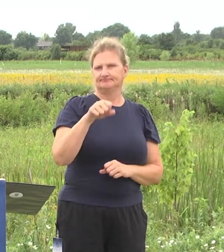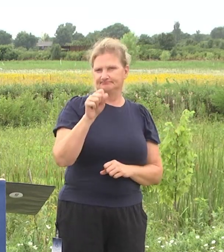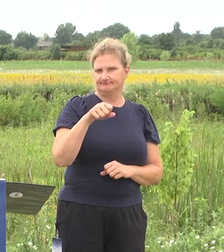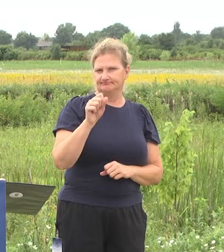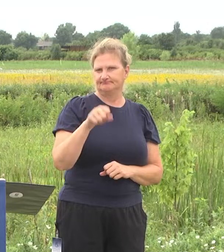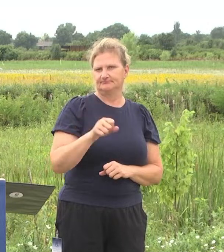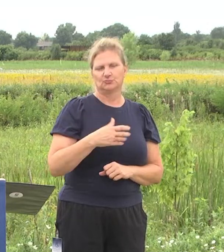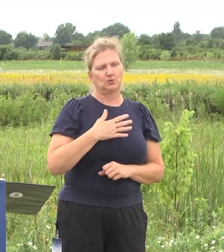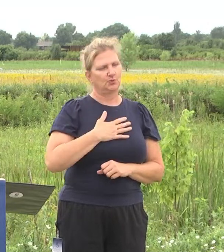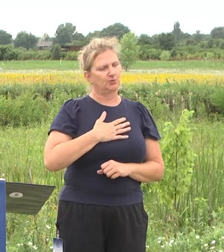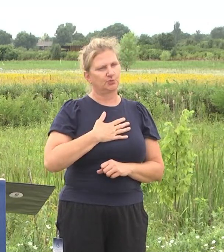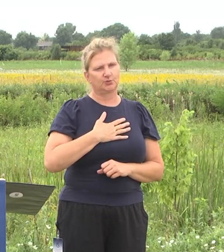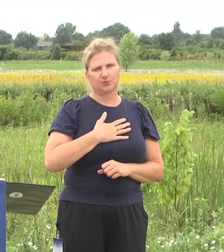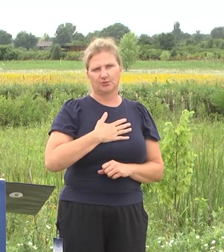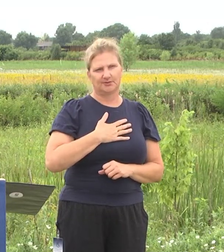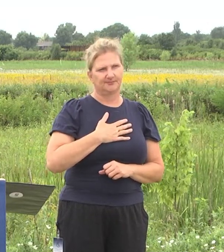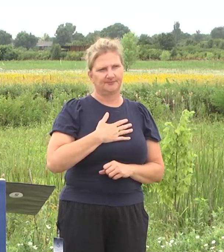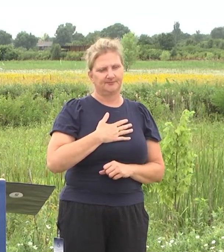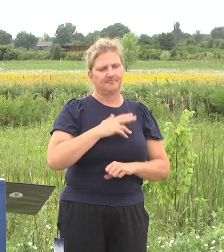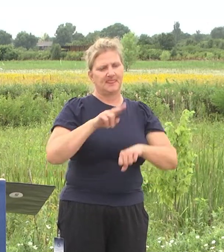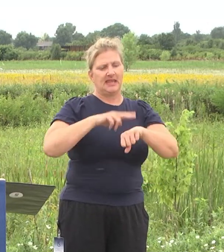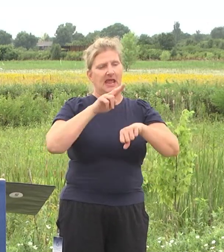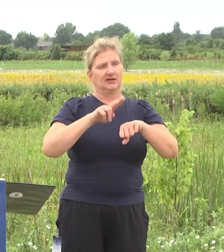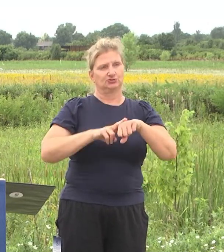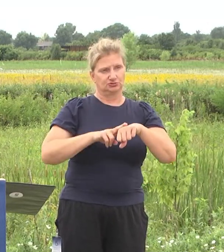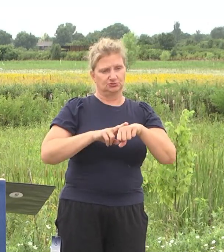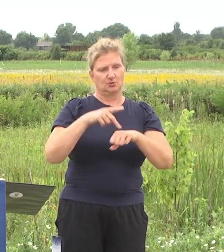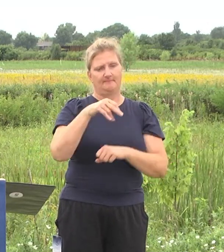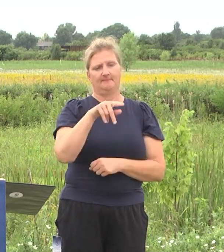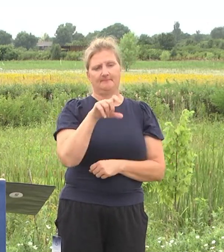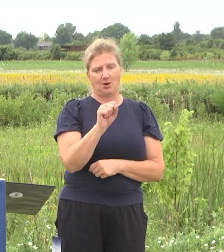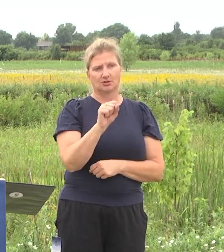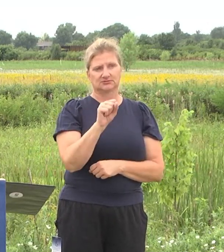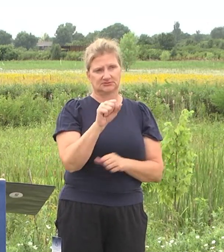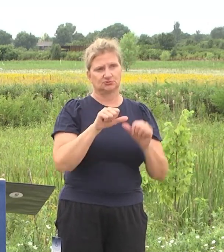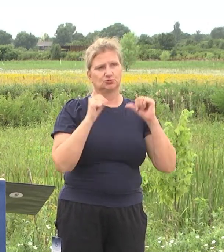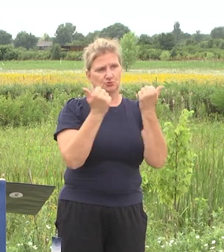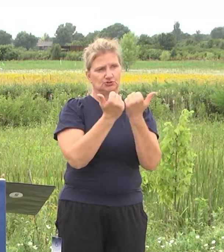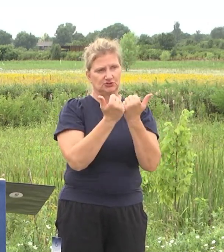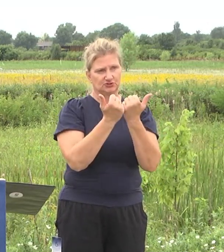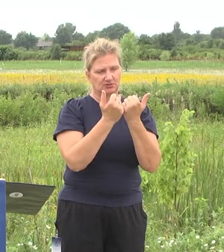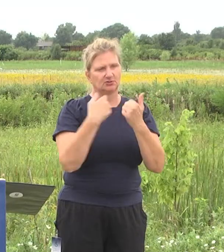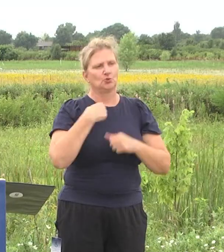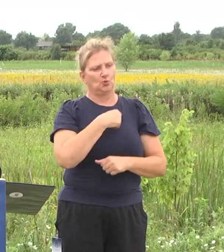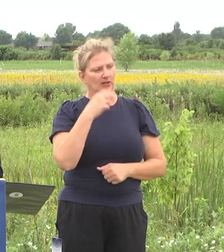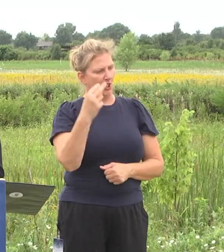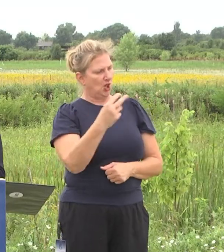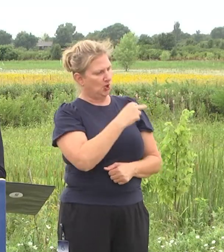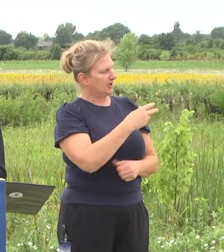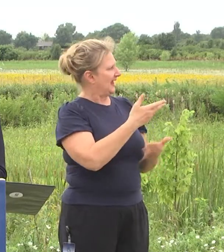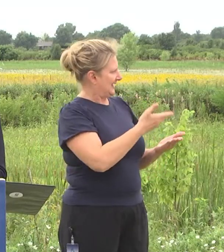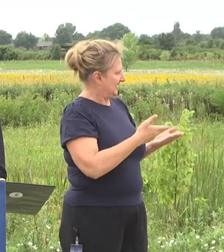Asociación Nacional de Recreación y Parques señala a proc como un ejemplo de planificación urbana ideal,